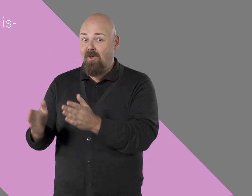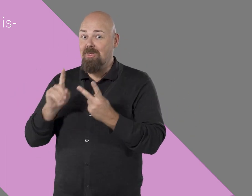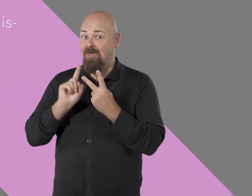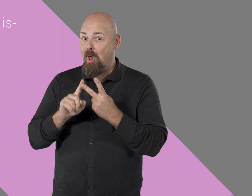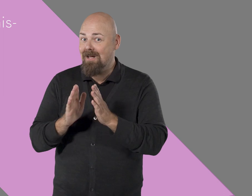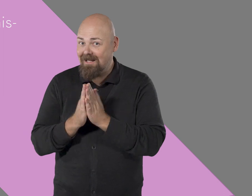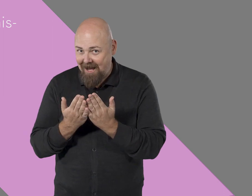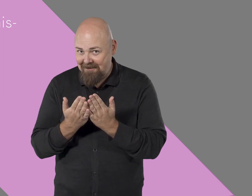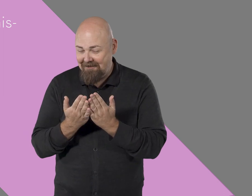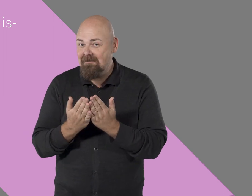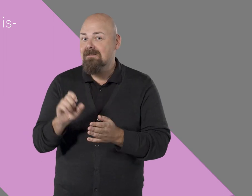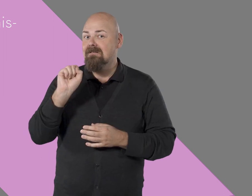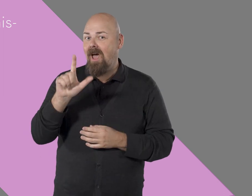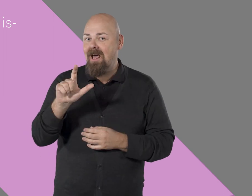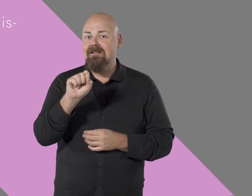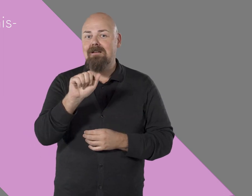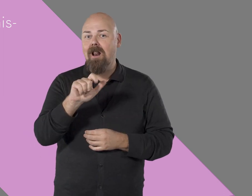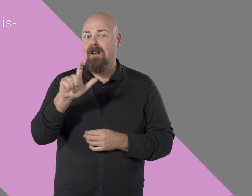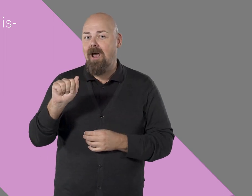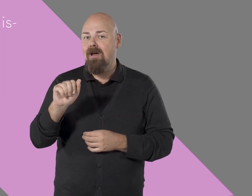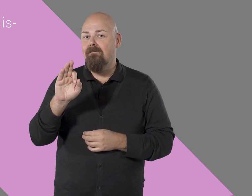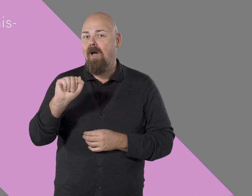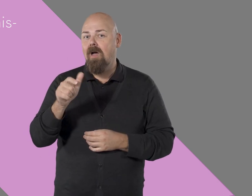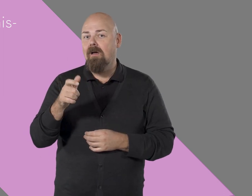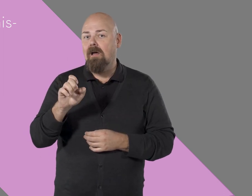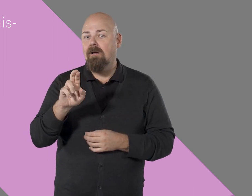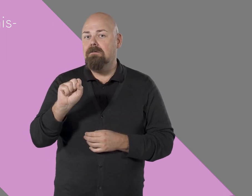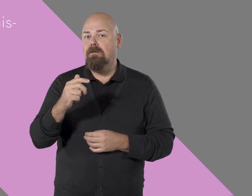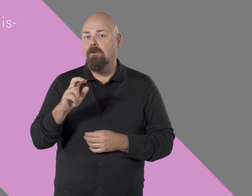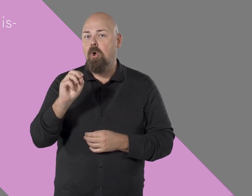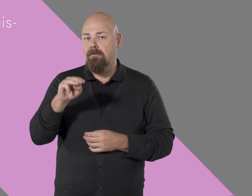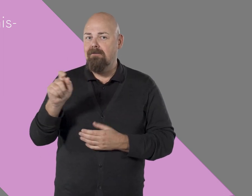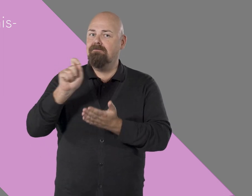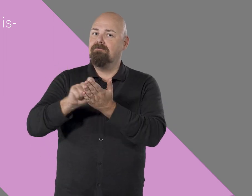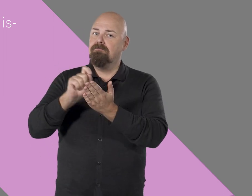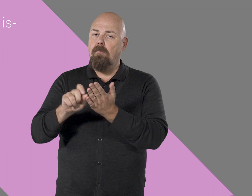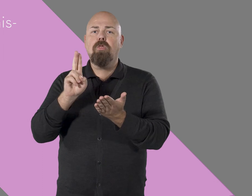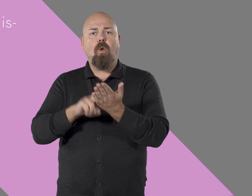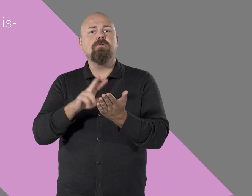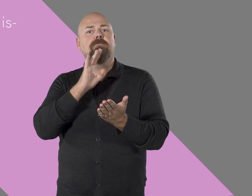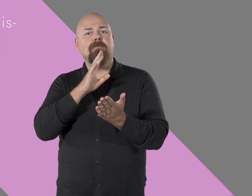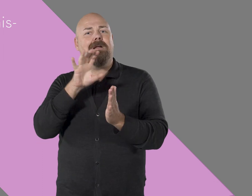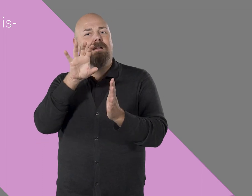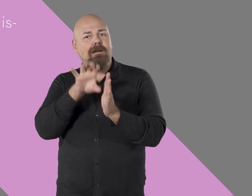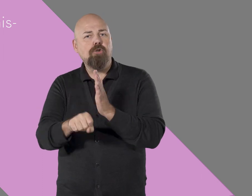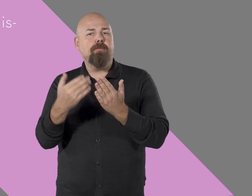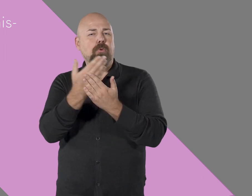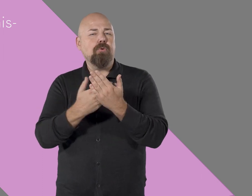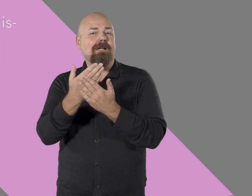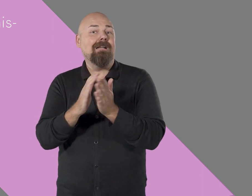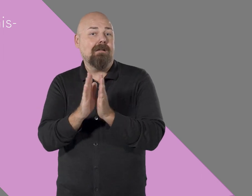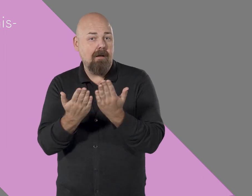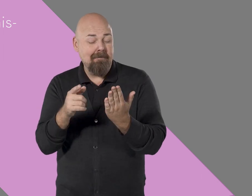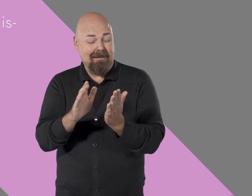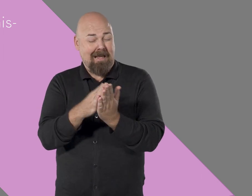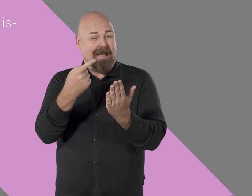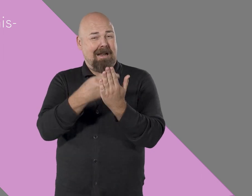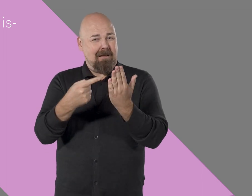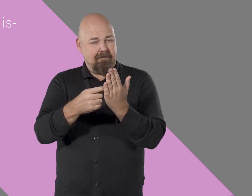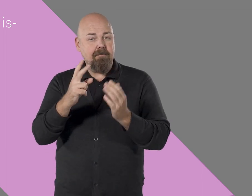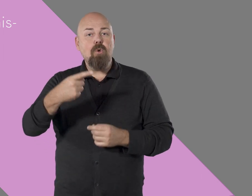Salla Fagerströmin Kymmenen kirveeniskua on Selkämeren saaristoon sijoittuva -